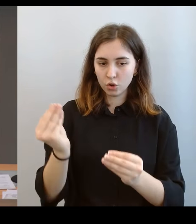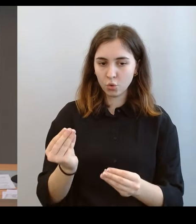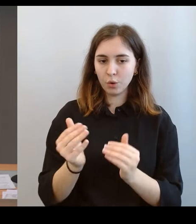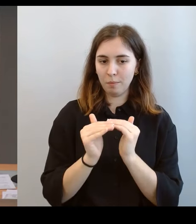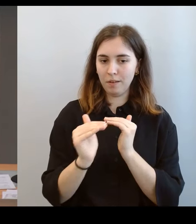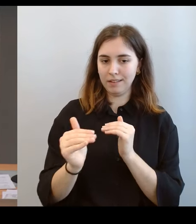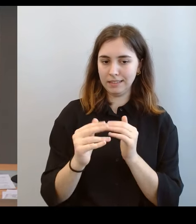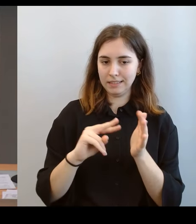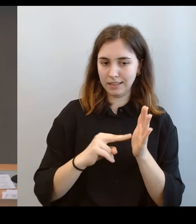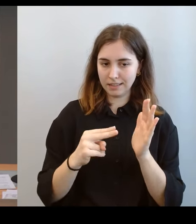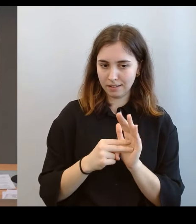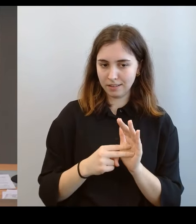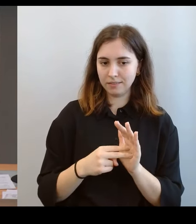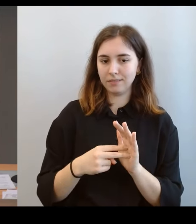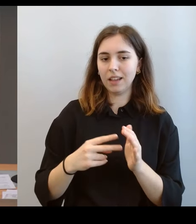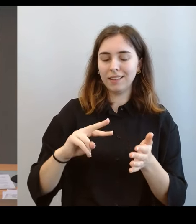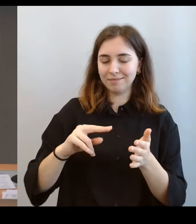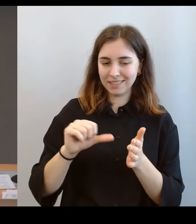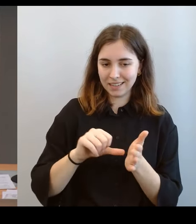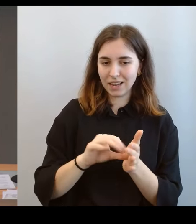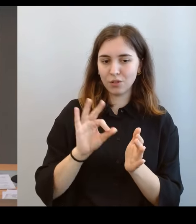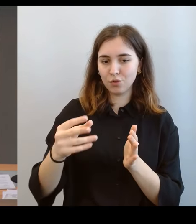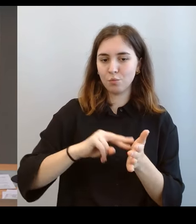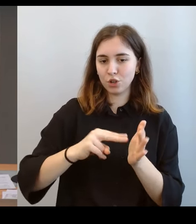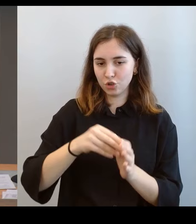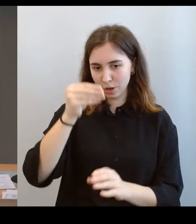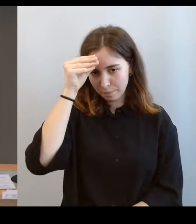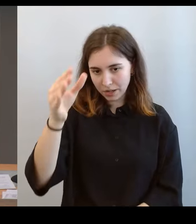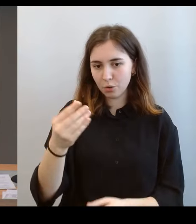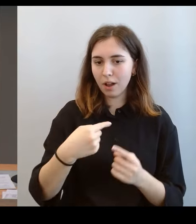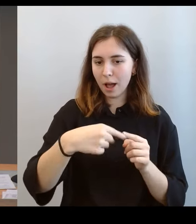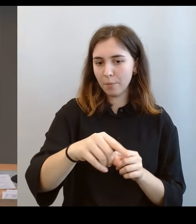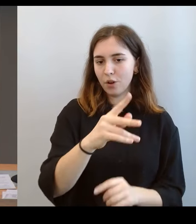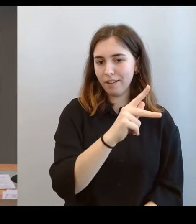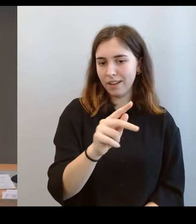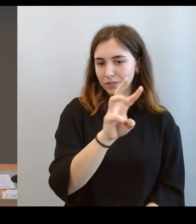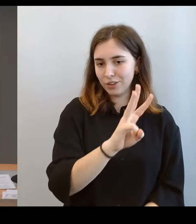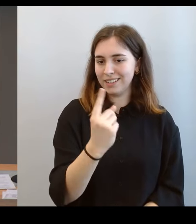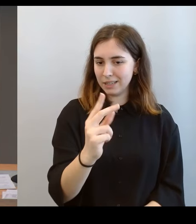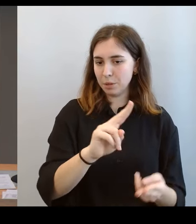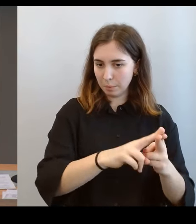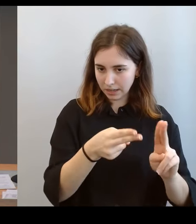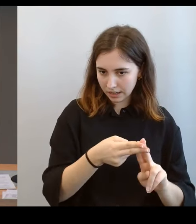Karsten Woldeit als Mitglied und Frau Abgeordnete Jeannette Auricht. Als stellvertretendes Mitglied für das